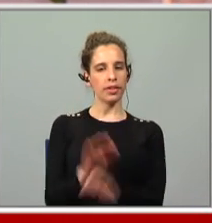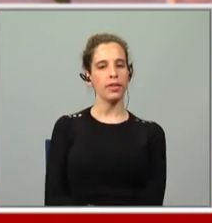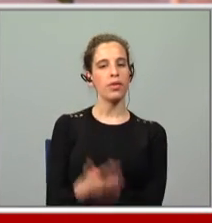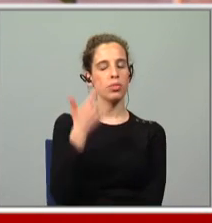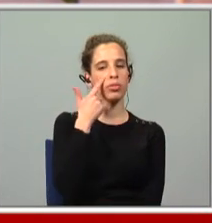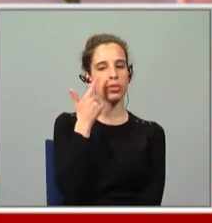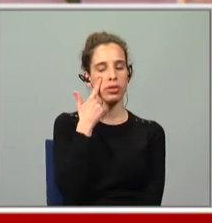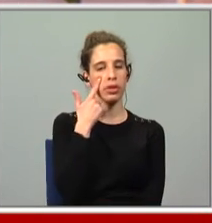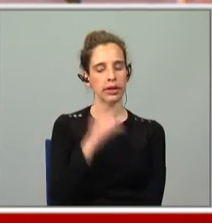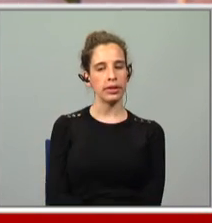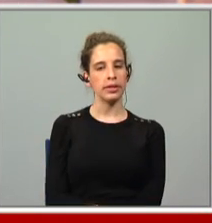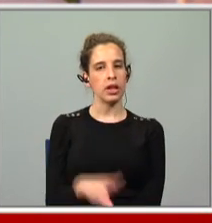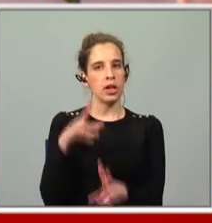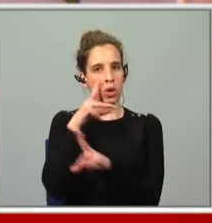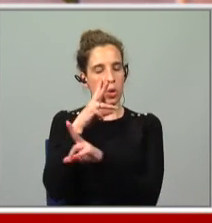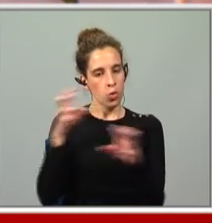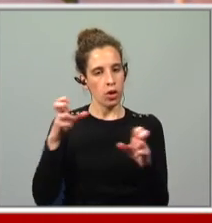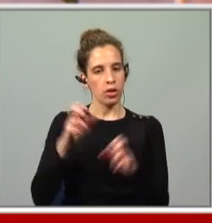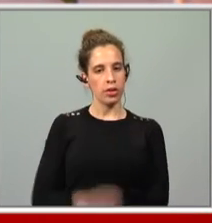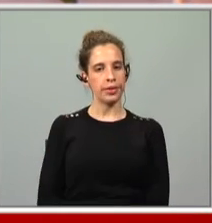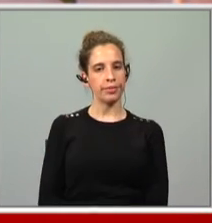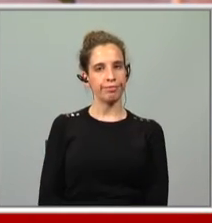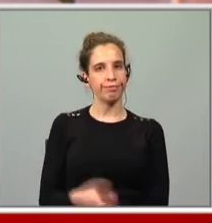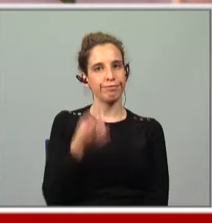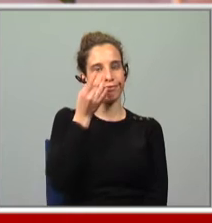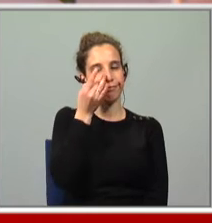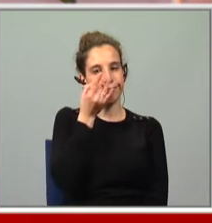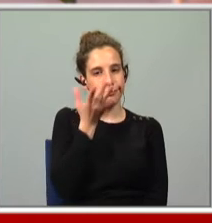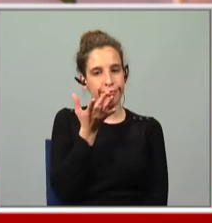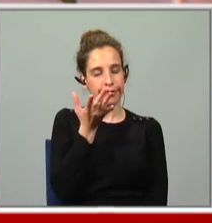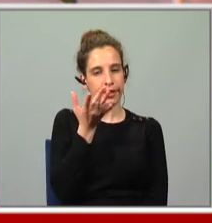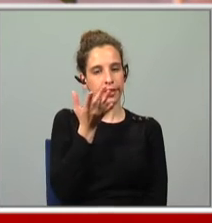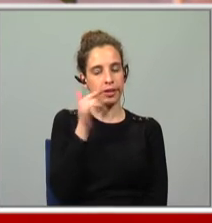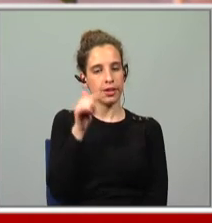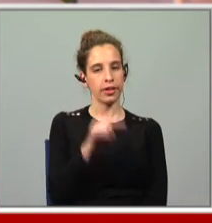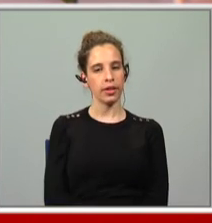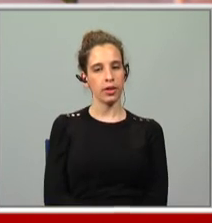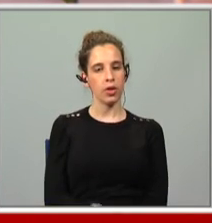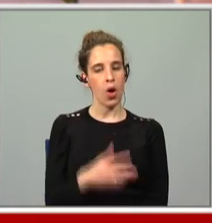conhecê lo e vamos descobrir que peripécias estas que passam crocodilo 見到你，我們會發現冒險這些通過鱷魚